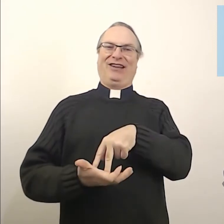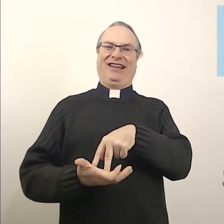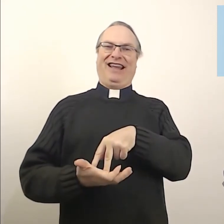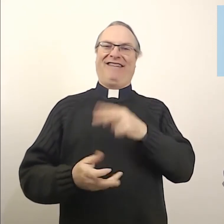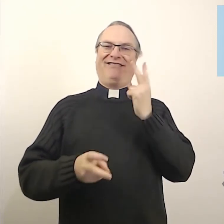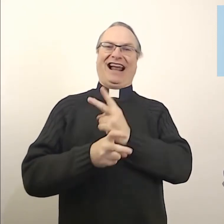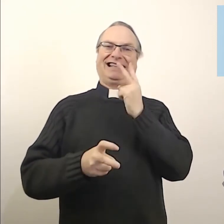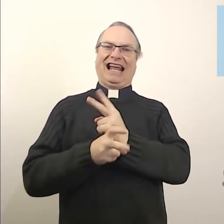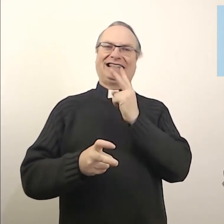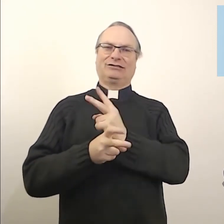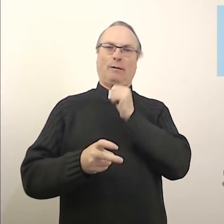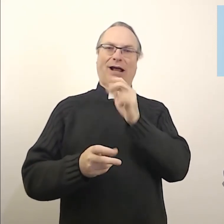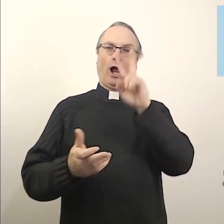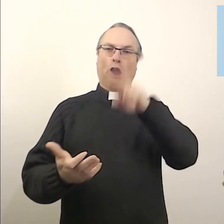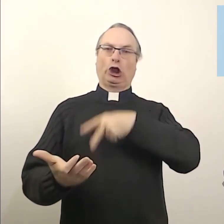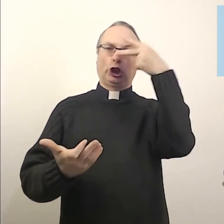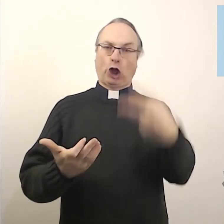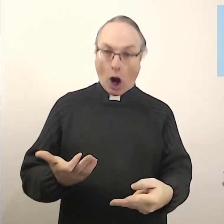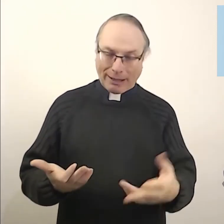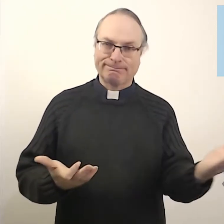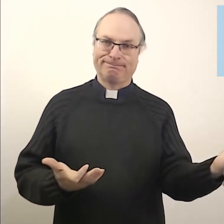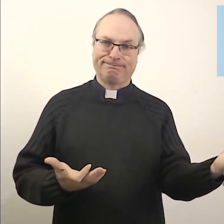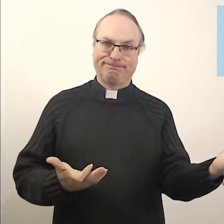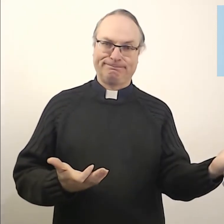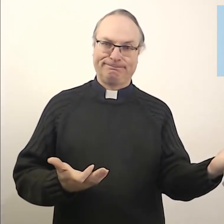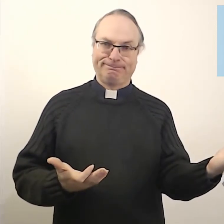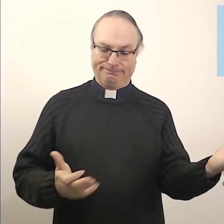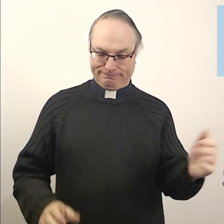fasse attention à ne pas tomber!